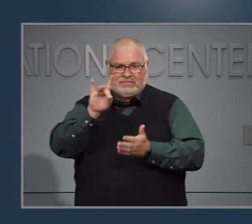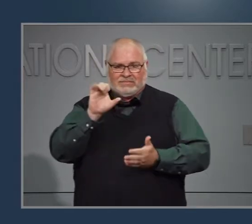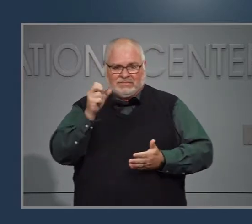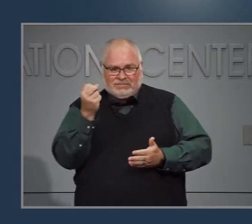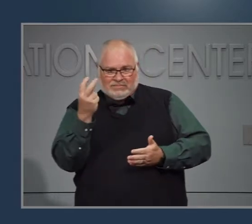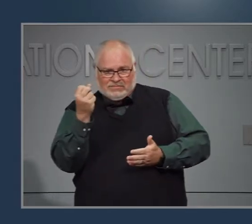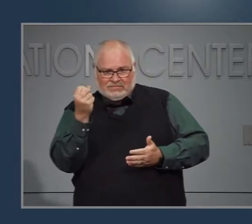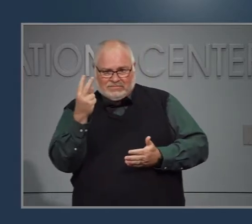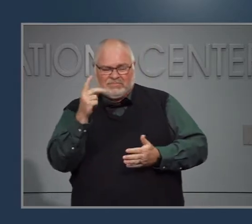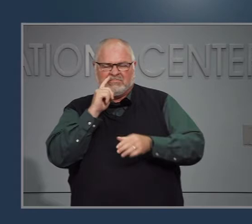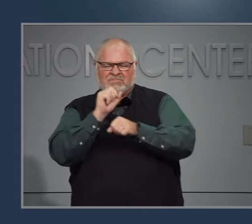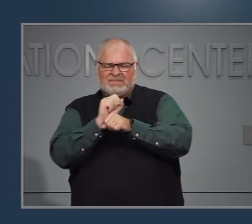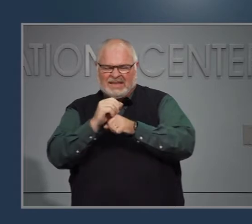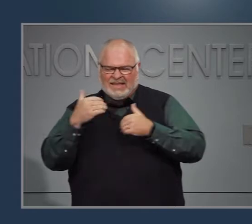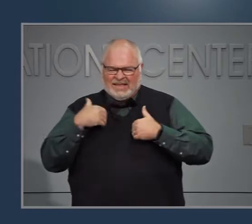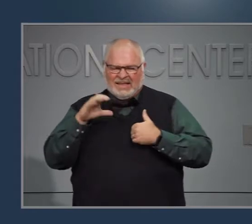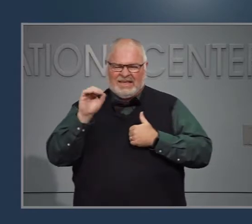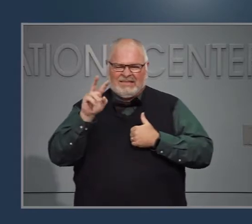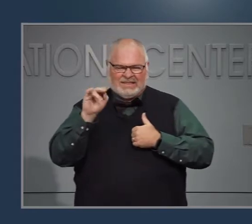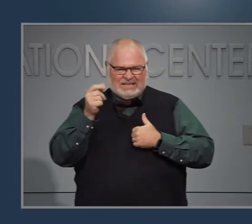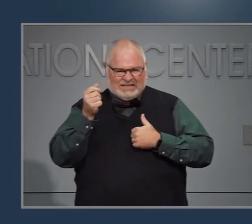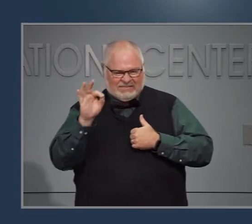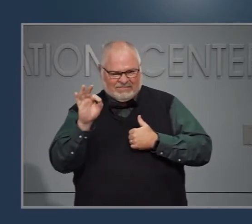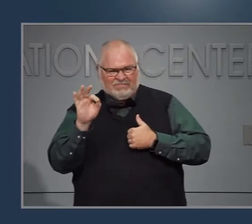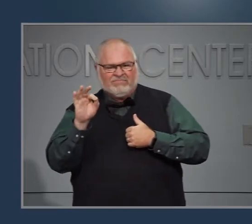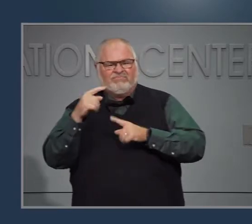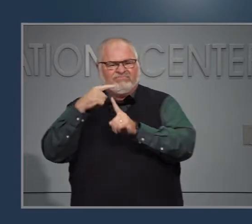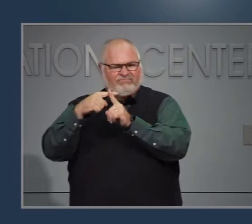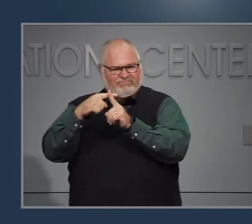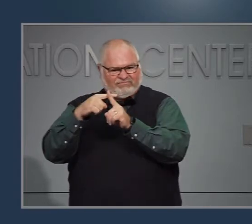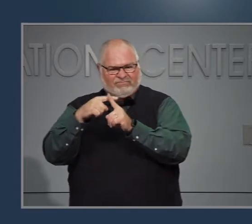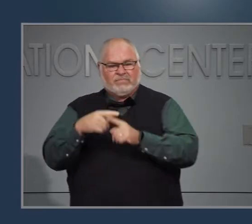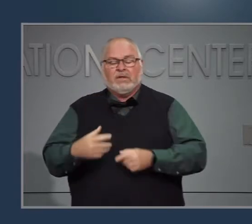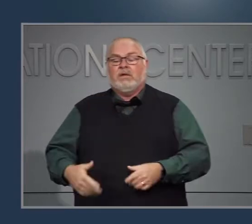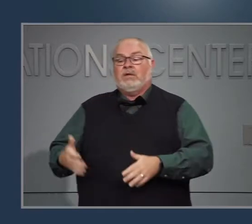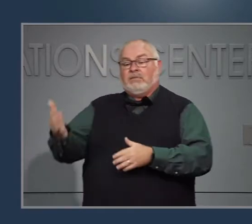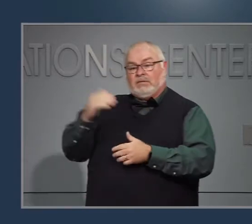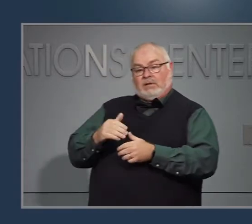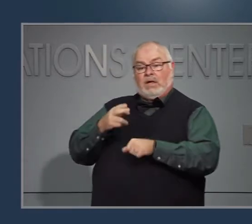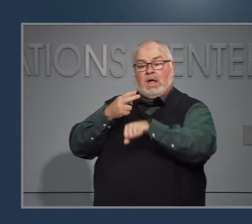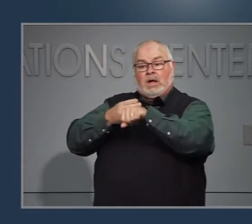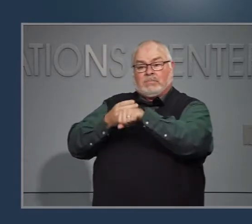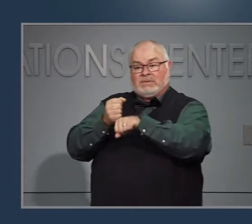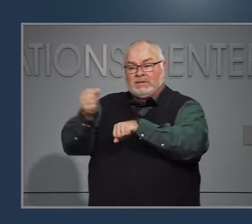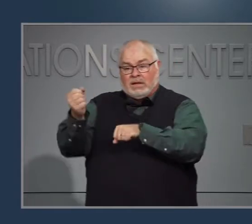confirmados por laboratorio mil ciento veintitrés personas se encuentran actualmente